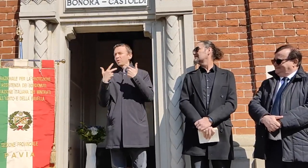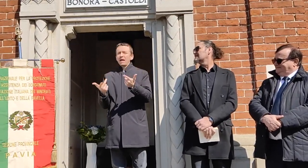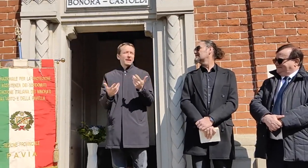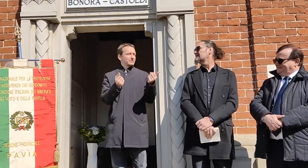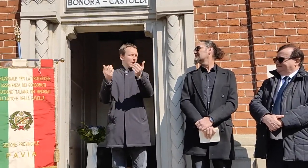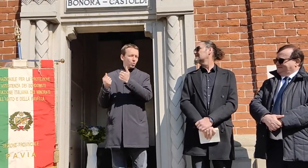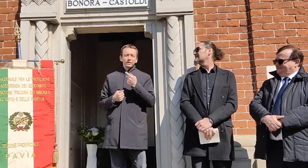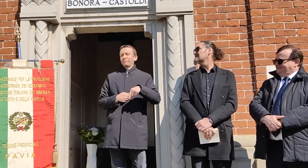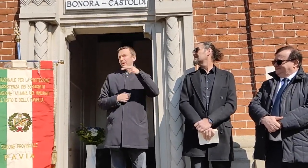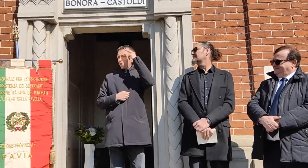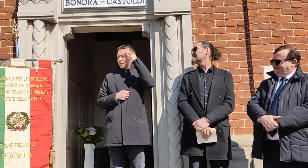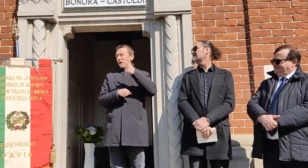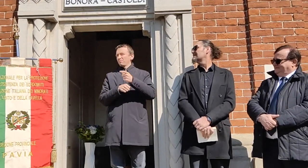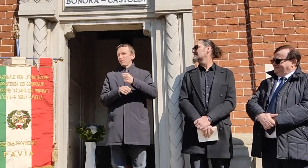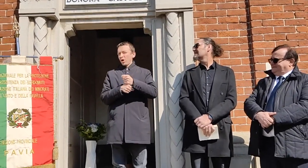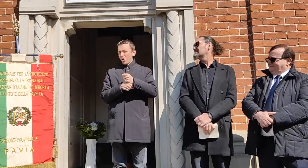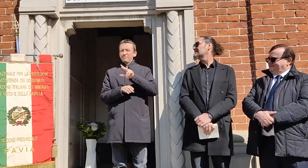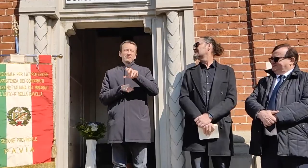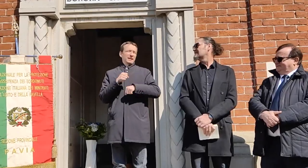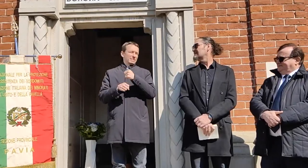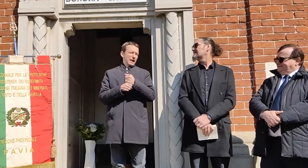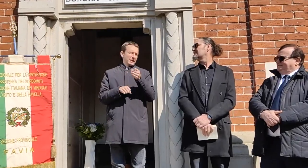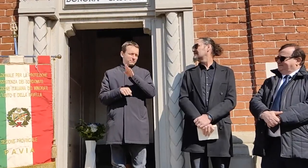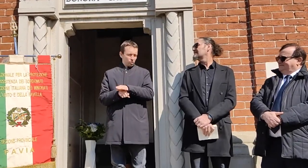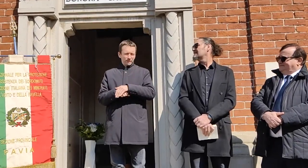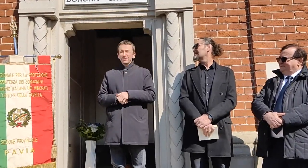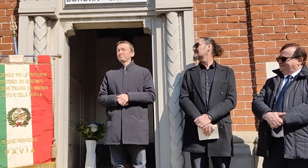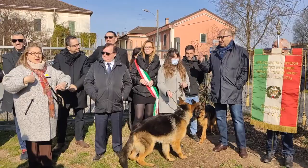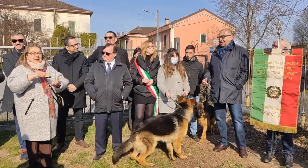per ricordare Furio Bonora in occasione dell’anniversario della sua scomparsa.